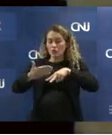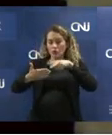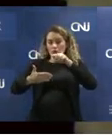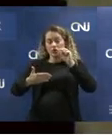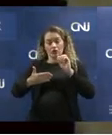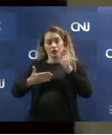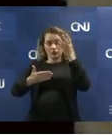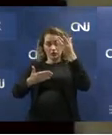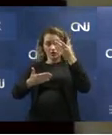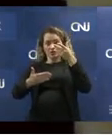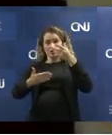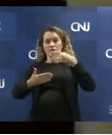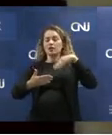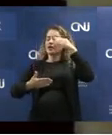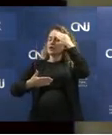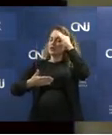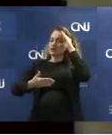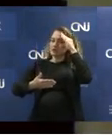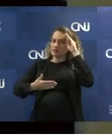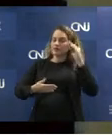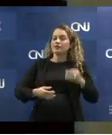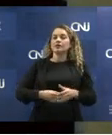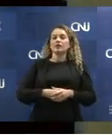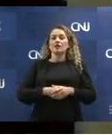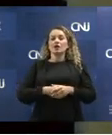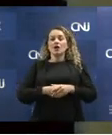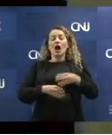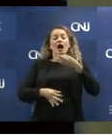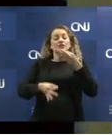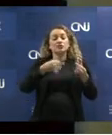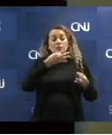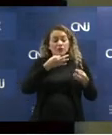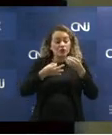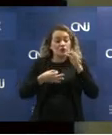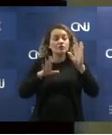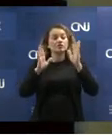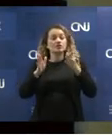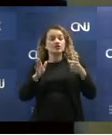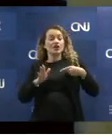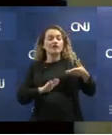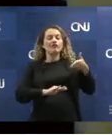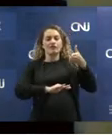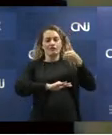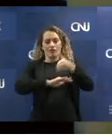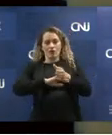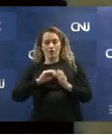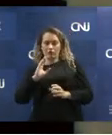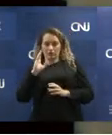Então há que se levar em consideração esses argumentos que foram na ocasião. Colaço,